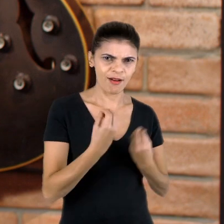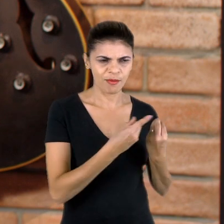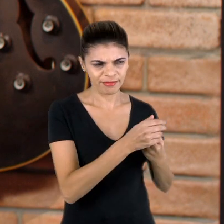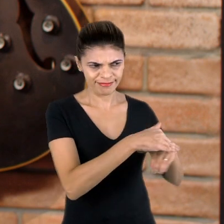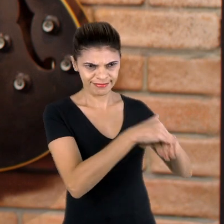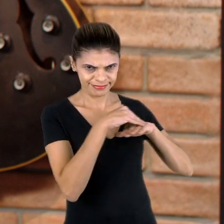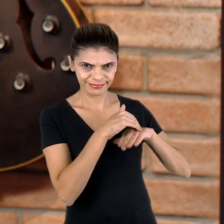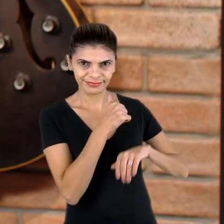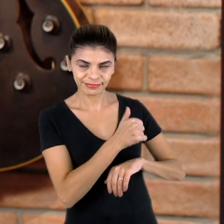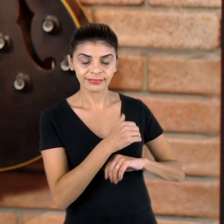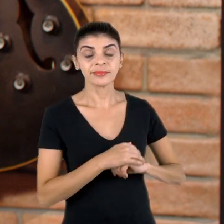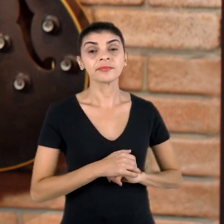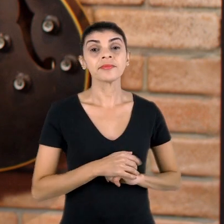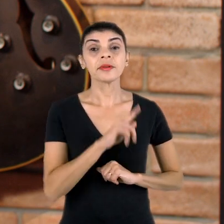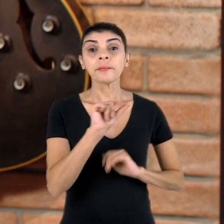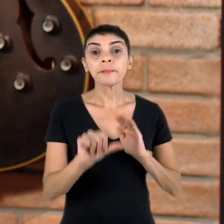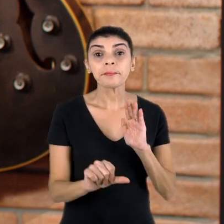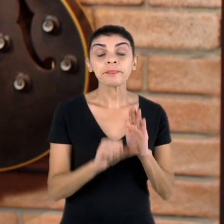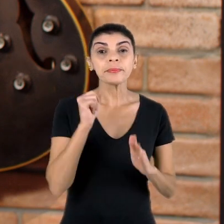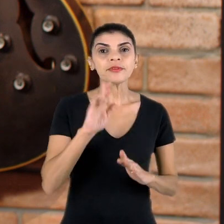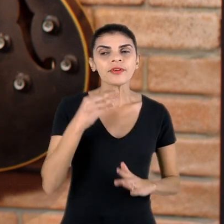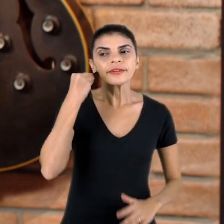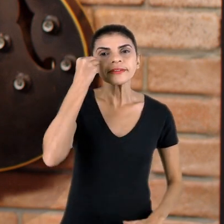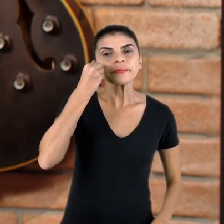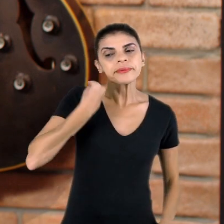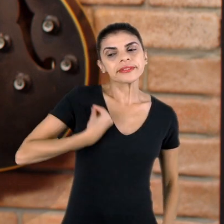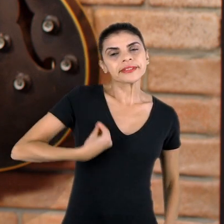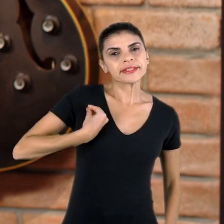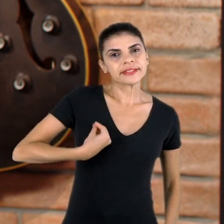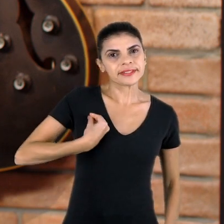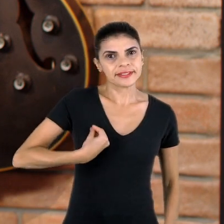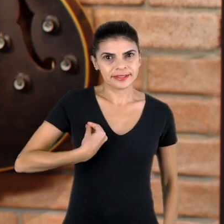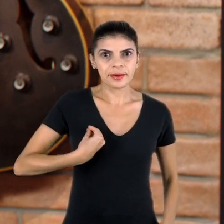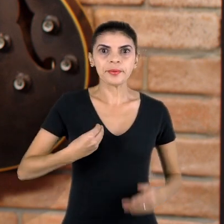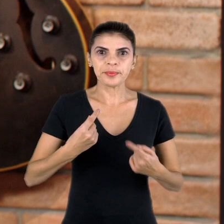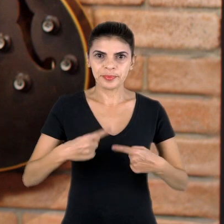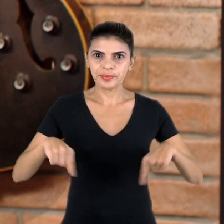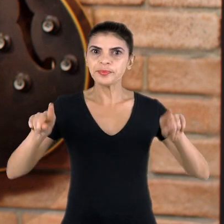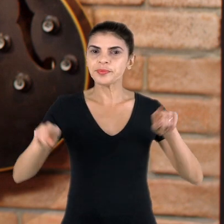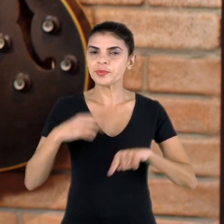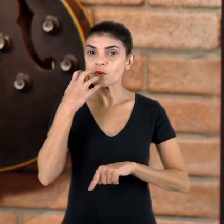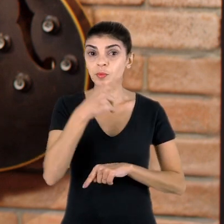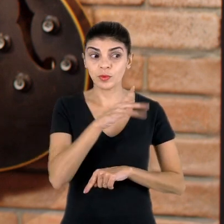as tuas primeiras vivências com a música, porque a tua mãe tinha uma escola de música nos fundos da tua casa, uma coisa assim.